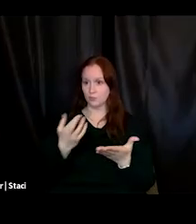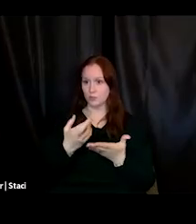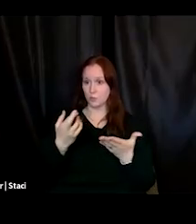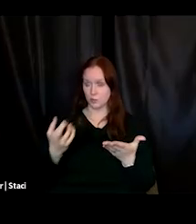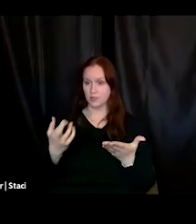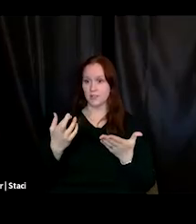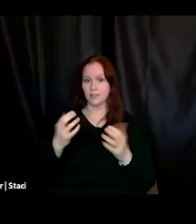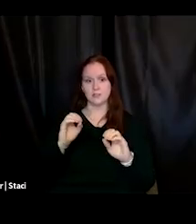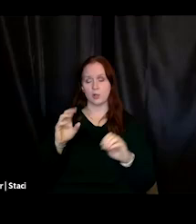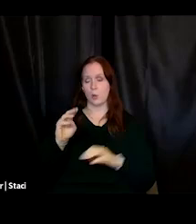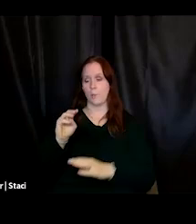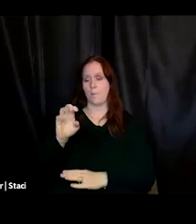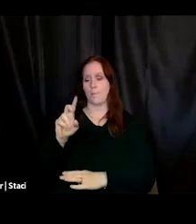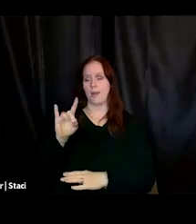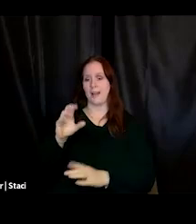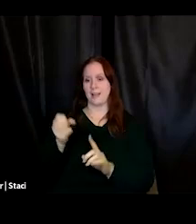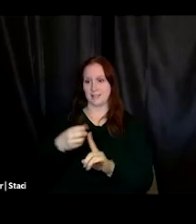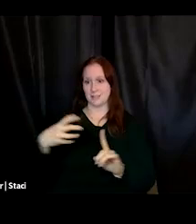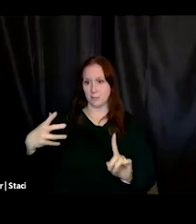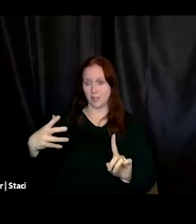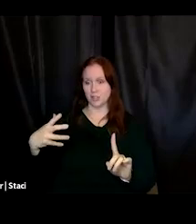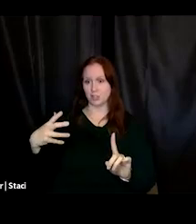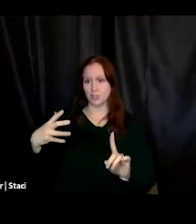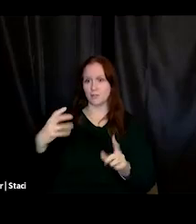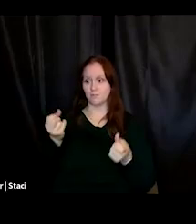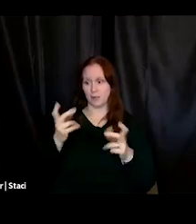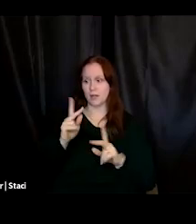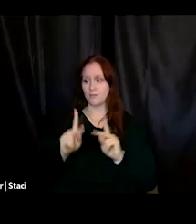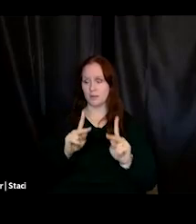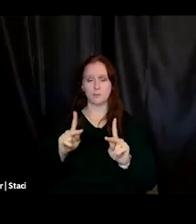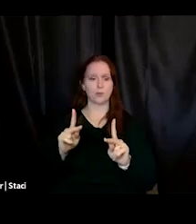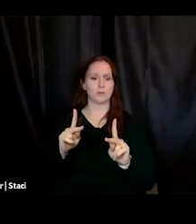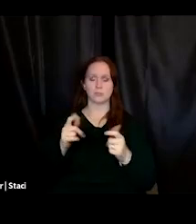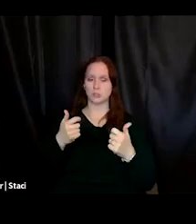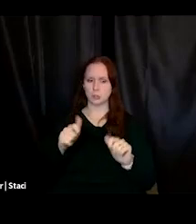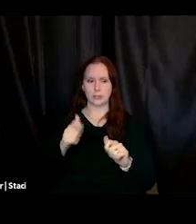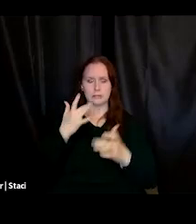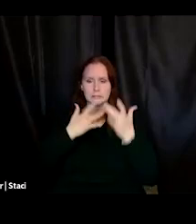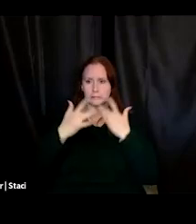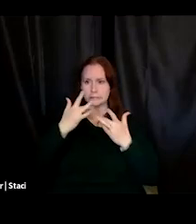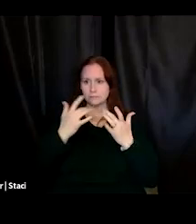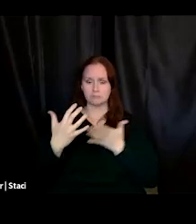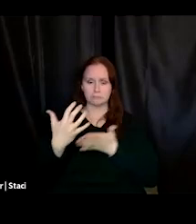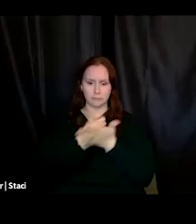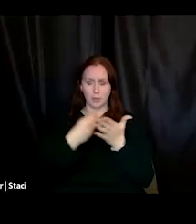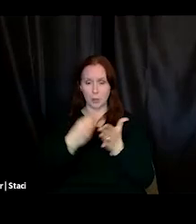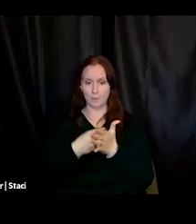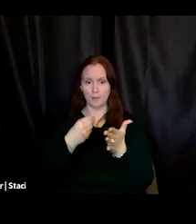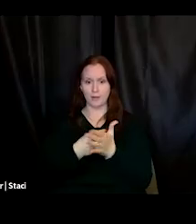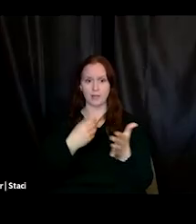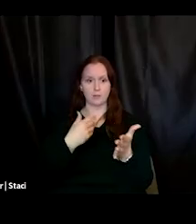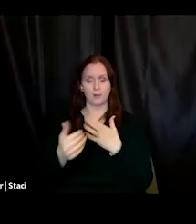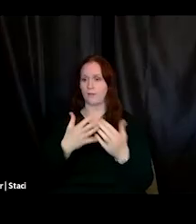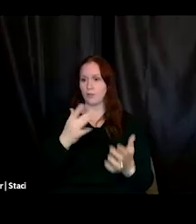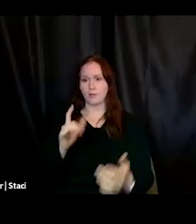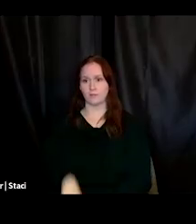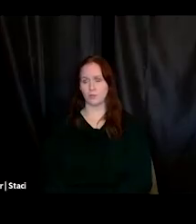de contacto de su líder estatal. Si no tienen un líder estatal, tendrán un contacto con su enlace de SOAR TA Center, y tal vez algunos líderes locales en su área